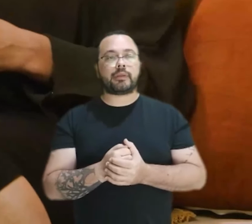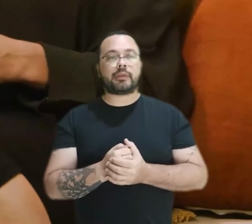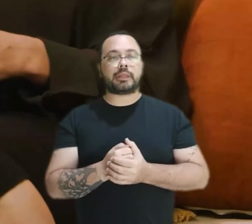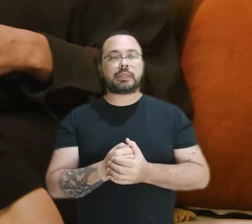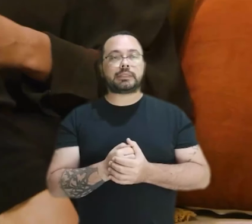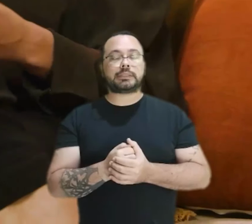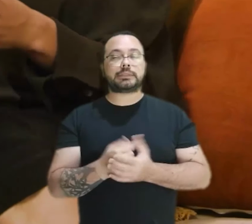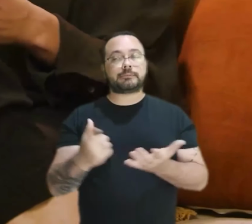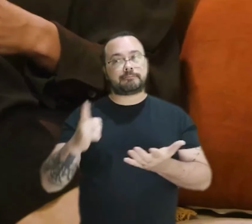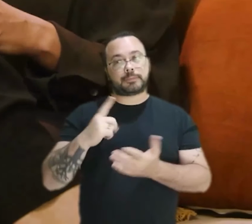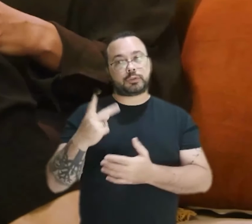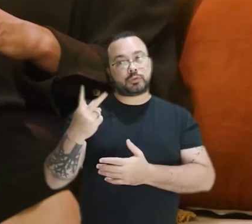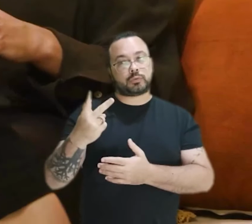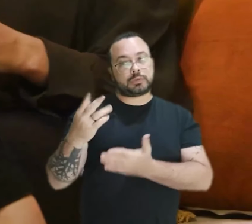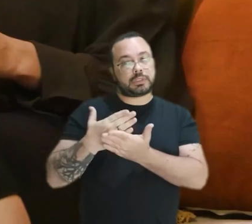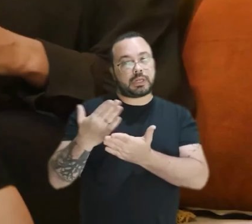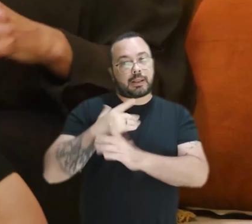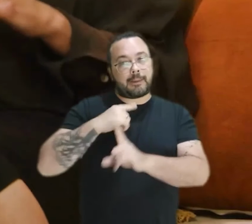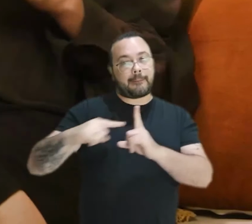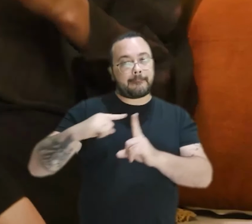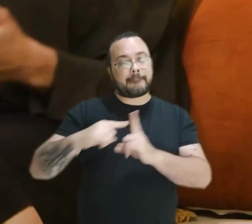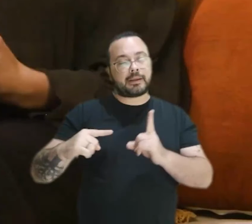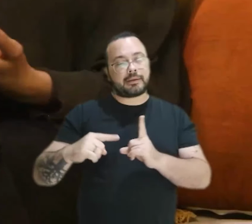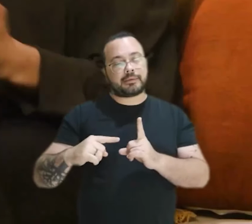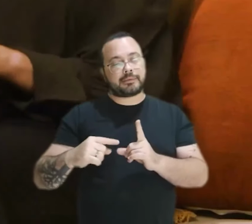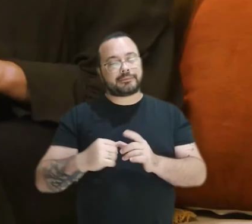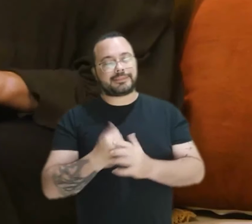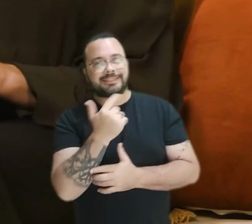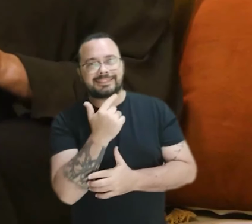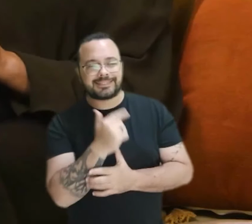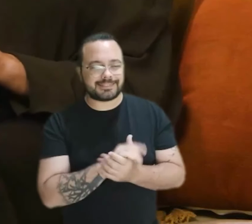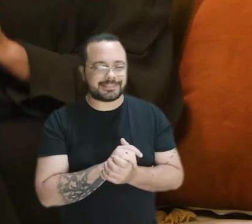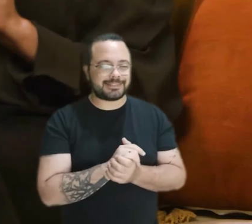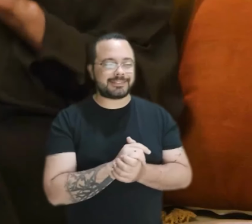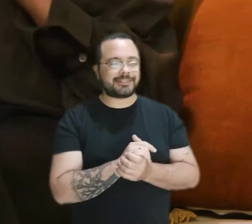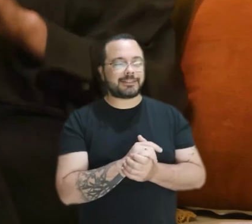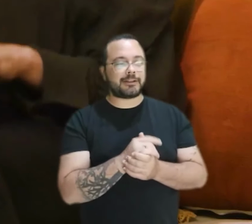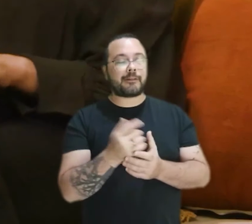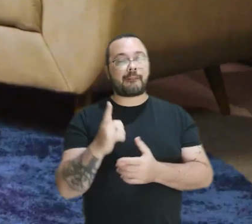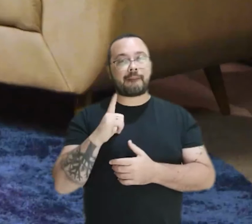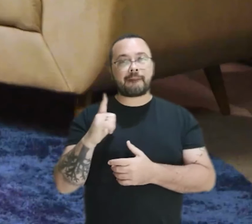Dois e meio. O que tá... O que tá pra nascer? Não, na verdade, eu... eu tenho é...